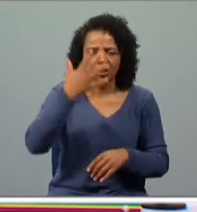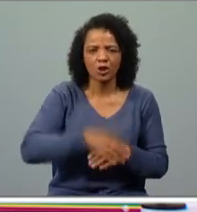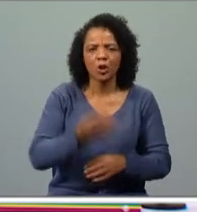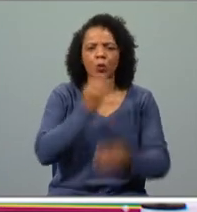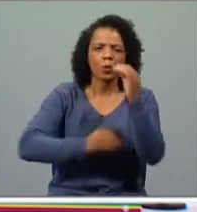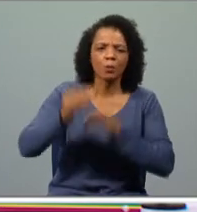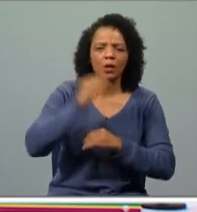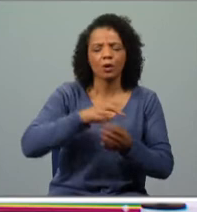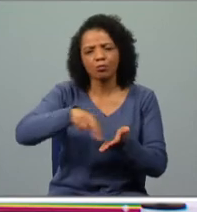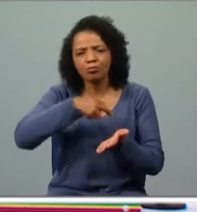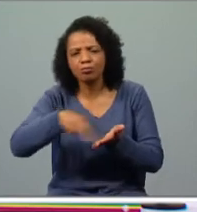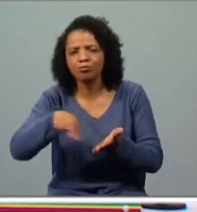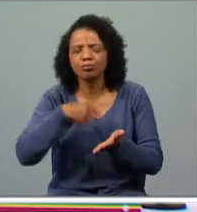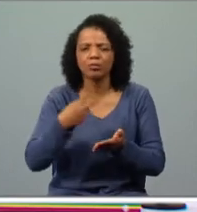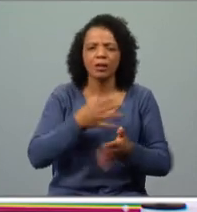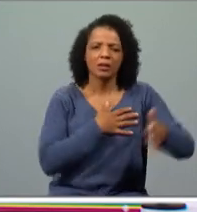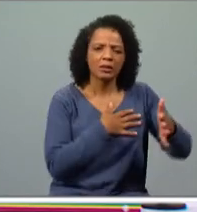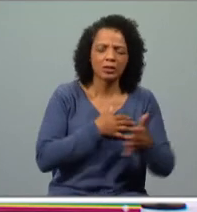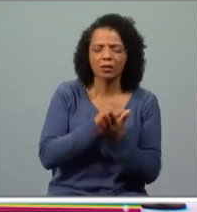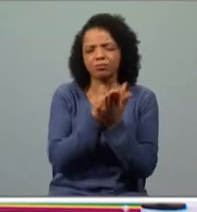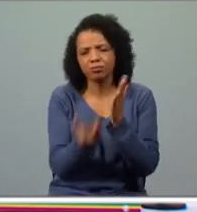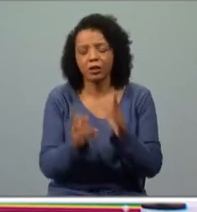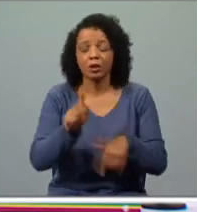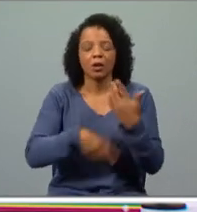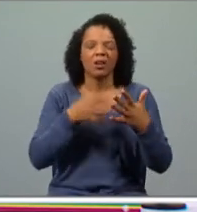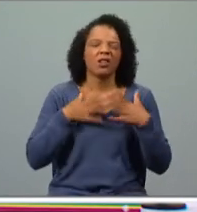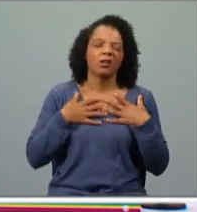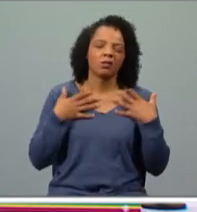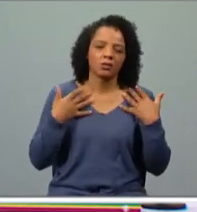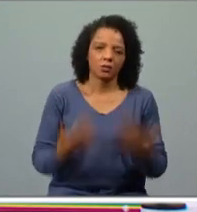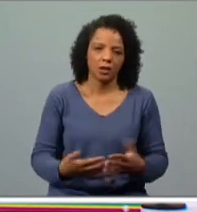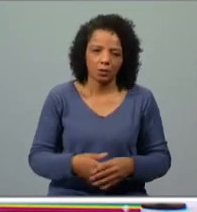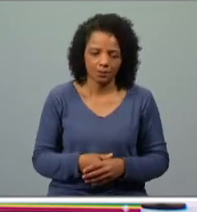dançar ou se ofereceram sacrifícios e até caíram de cansaço olices conta 提供舞蹈或犧牲，並且他們甚至從疲勞 olice 帳戶中掉了下來